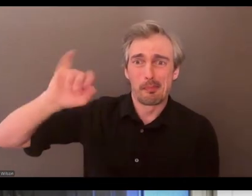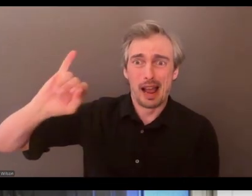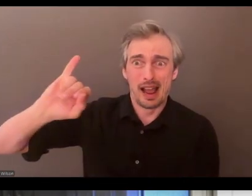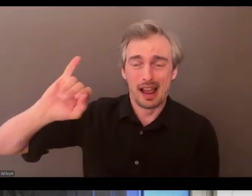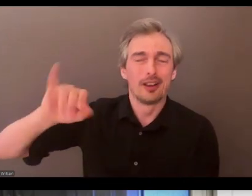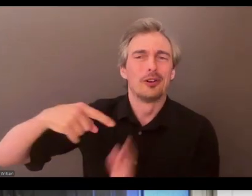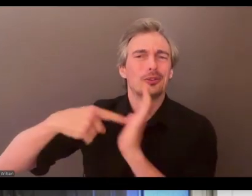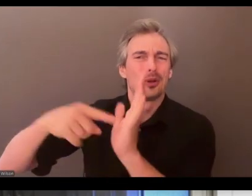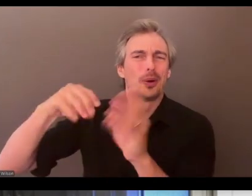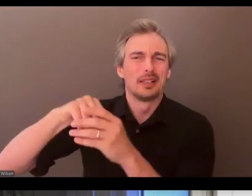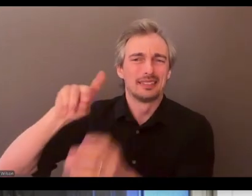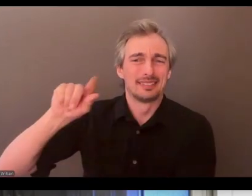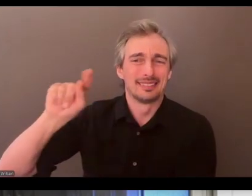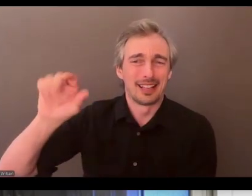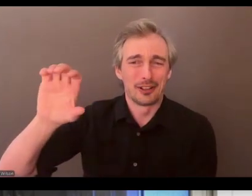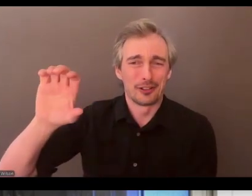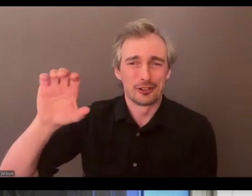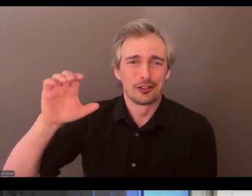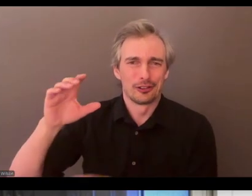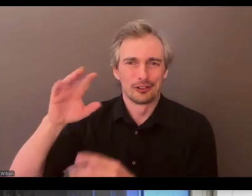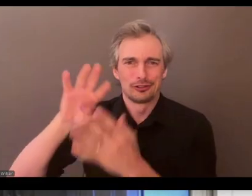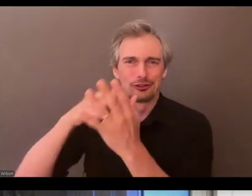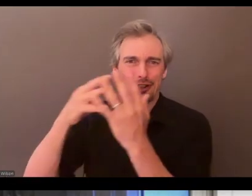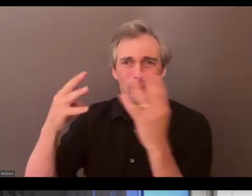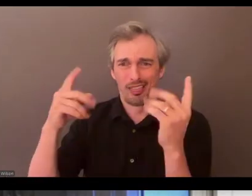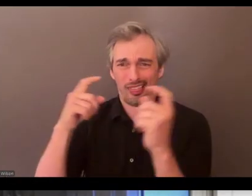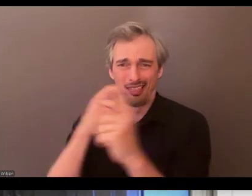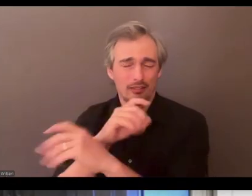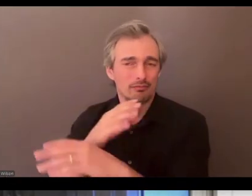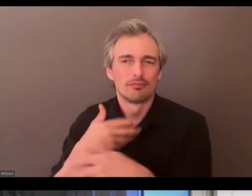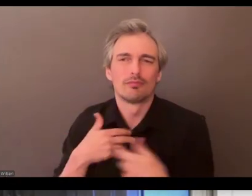ここでスト ーリ ーテリングがあなたの強力な武器になります。